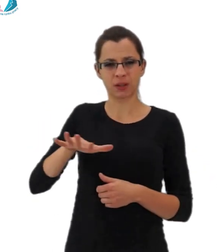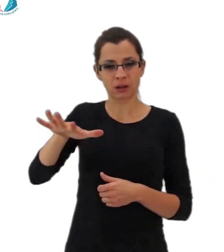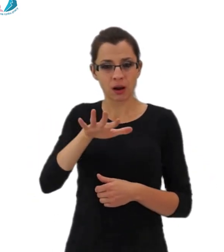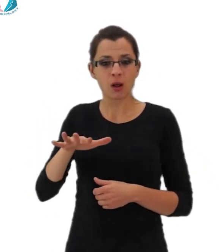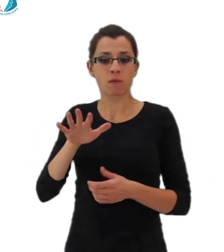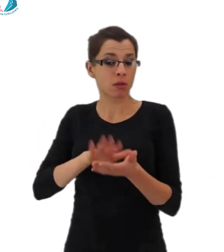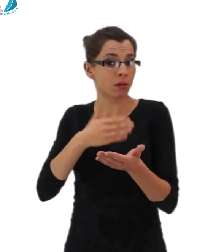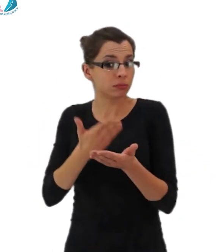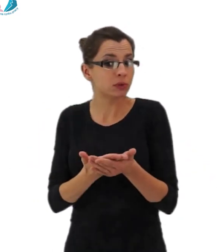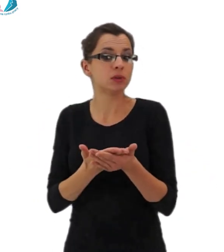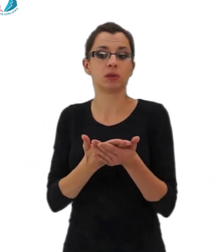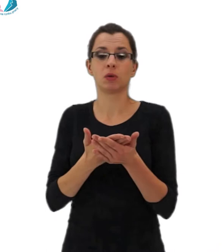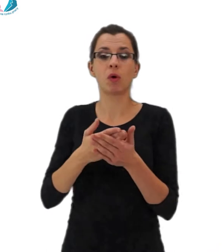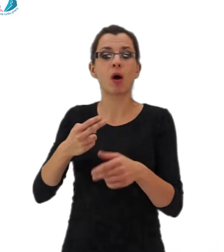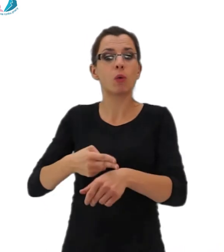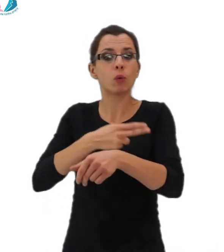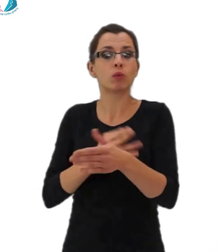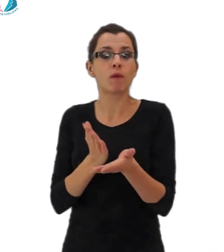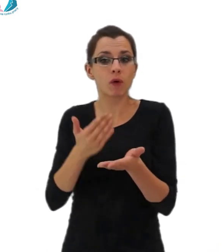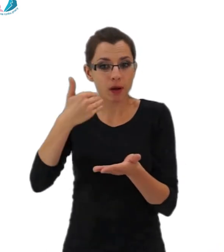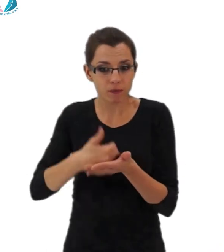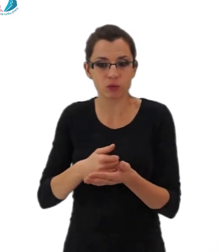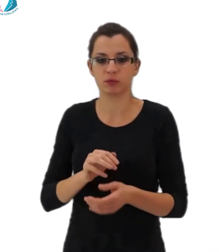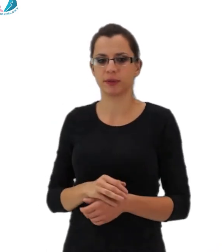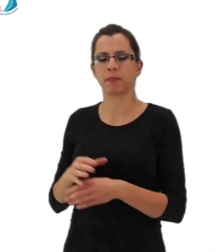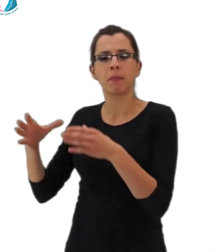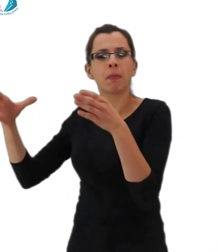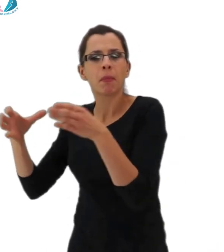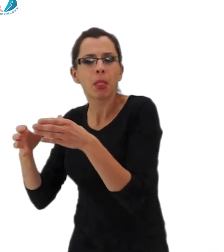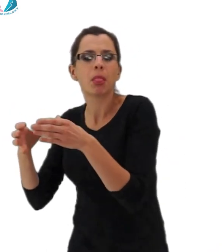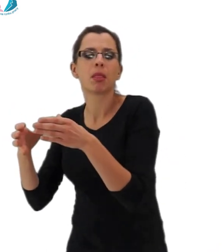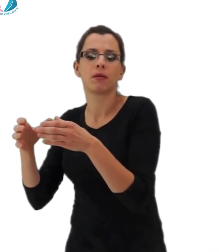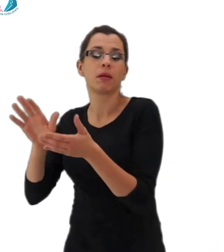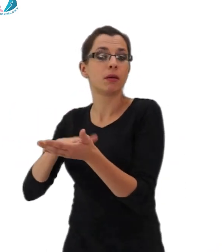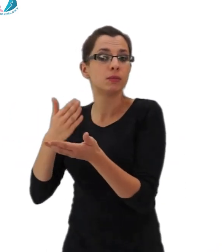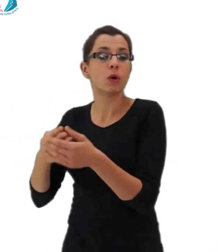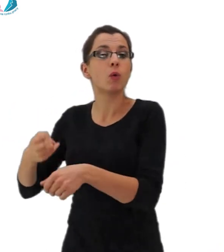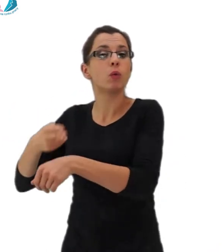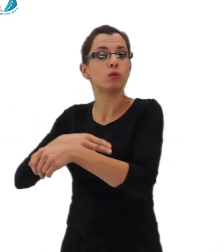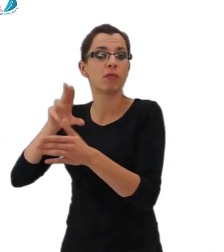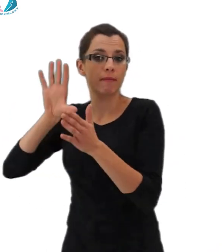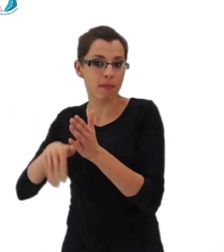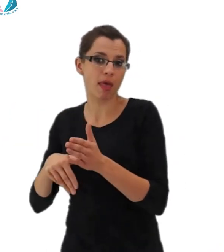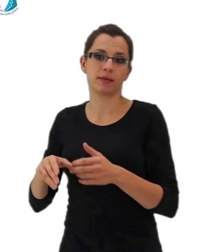terenowe organy np. urząd wojewódzki oraz mniejsze jednostki jak urząd miasta.